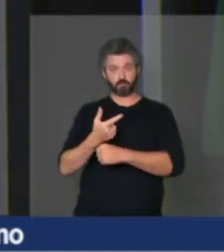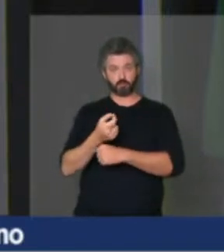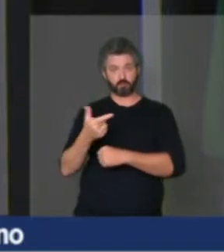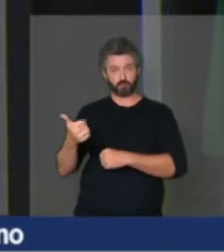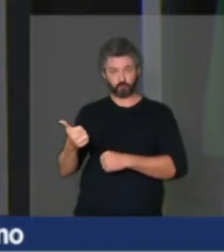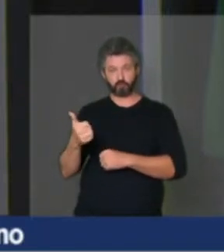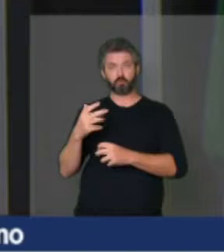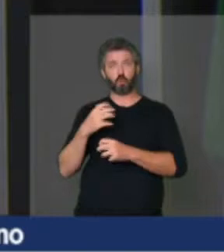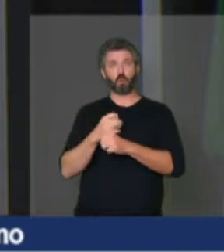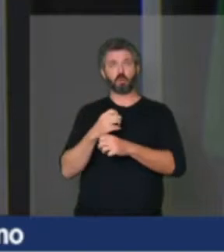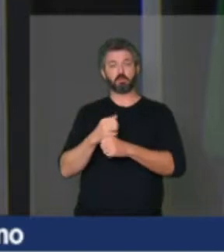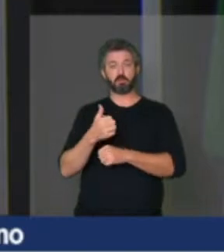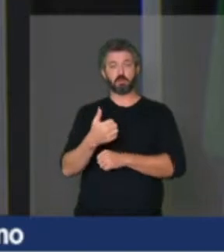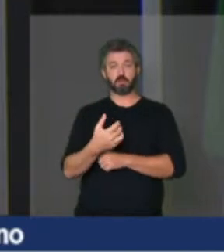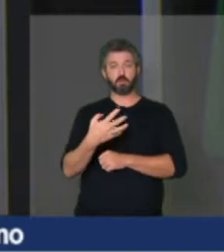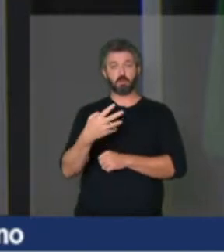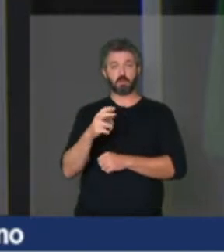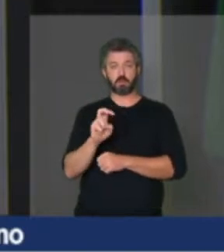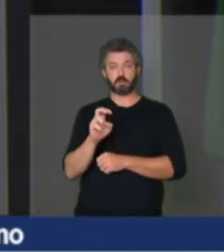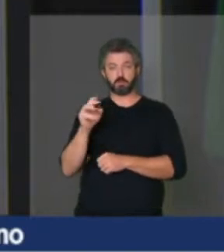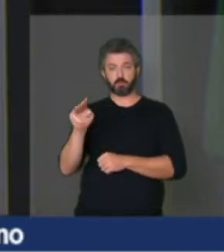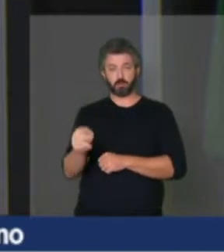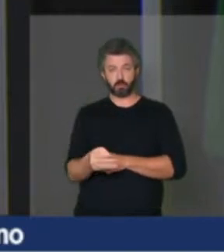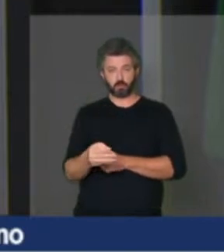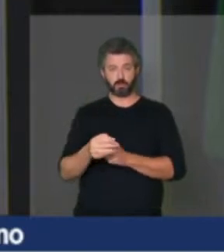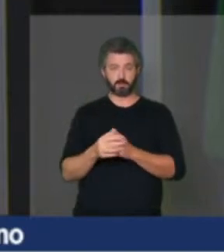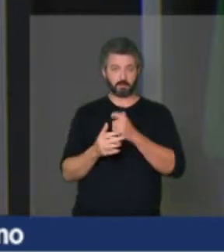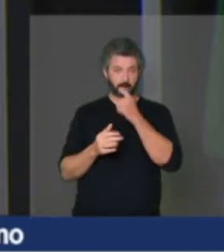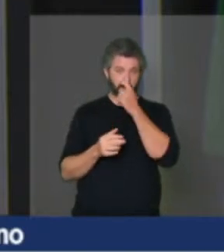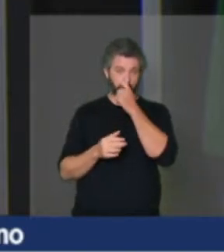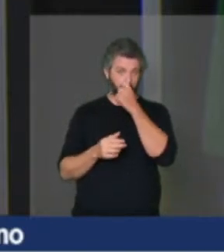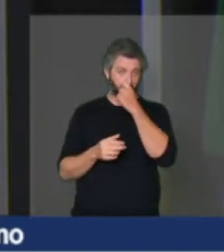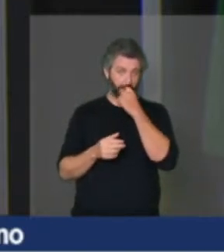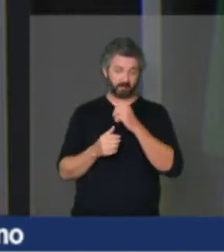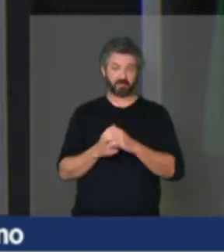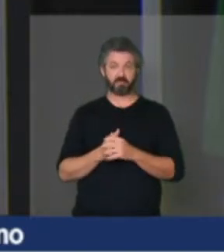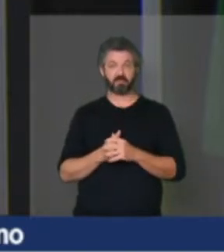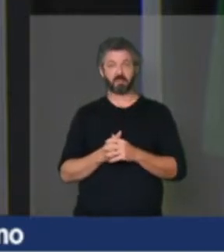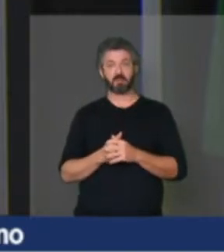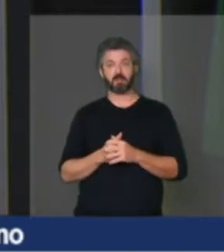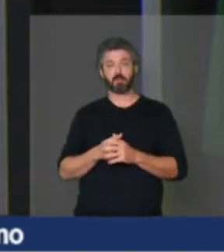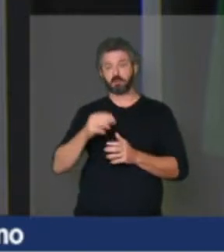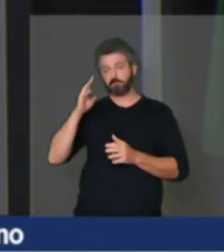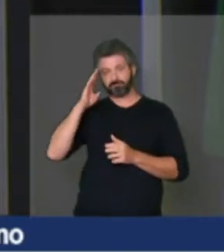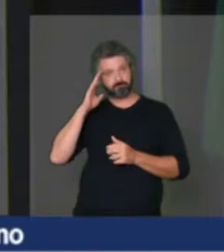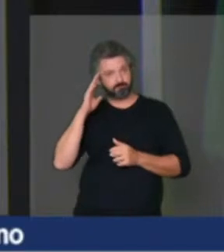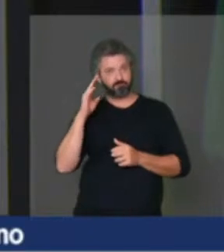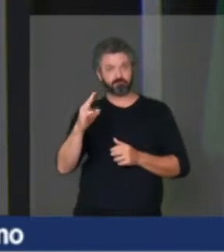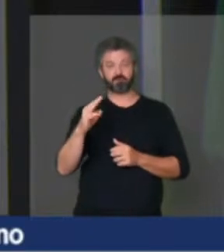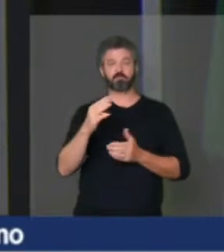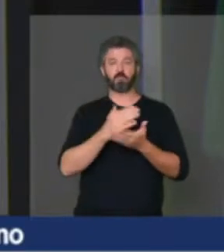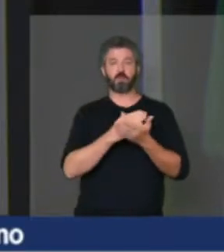BOLSA-ATLETA NO ANO DE 2021 UM UM ORÇAMOS DE 145 MILHÕES, O MAIOR DESDE 2014, ESSE VALOR É SUPERIOR INCLUSIVE AO DE 2016, ANO DOS JOGOS DO RIO DE